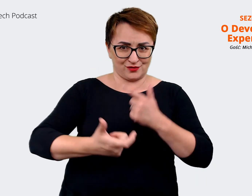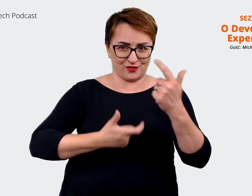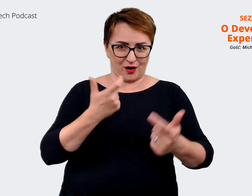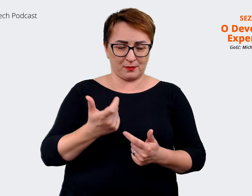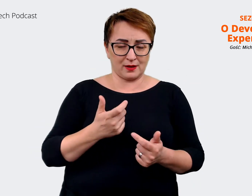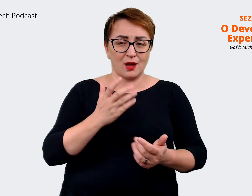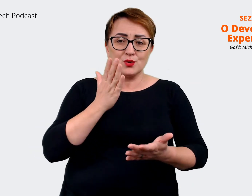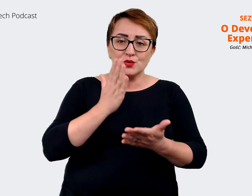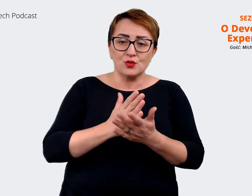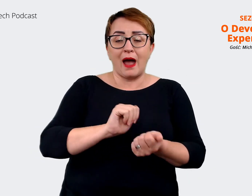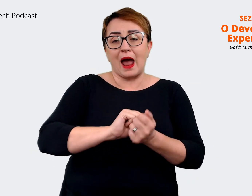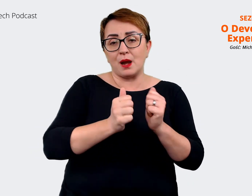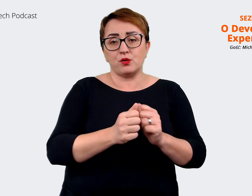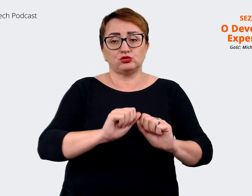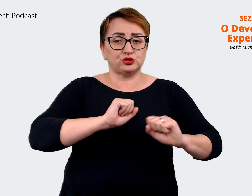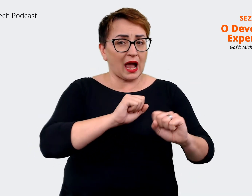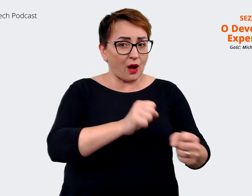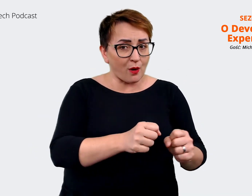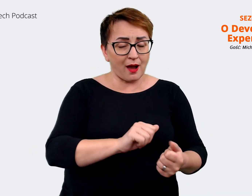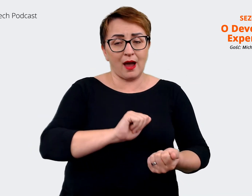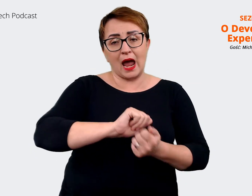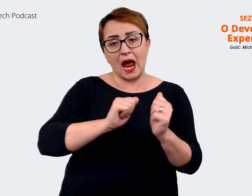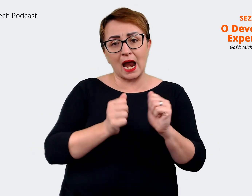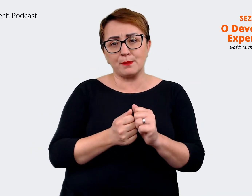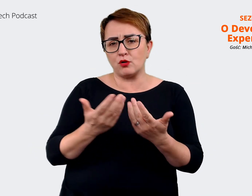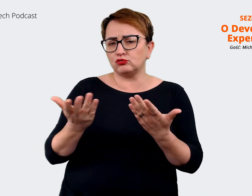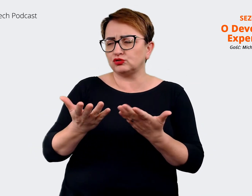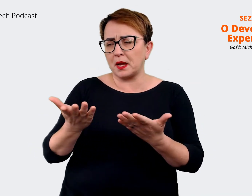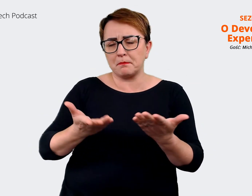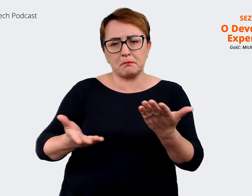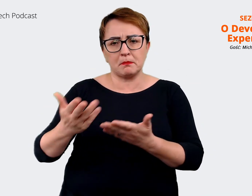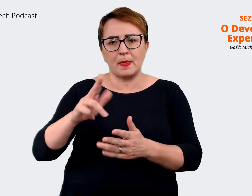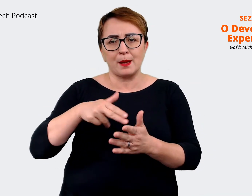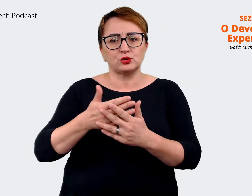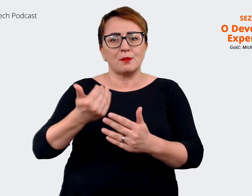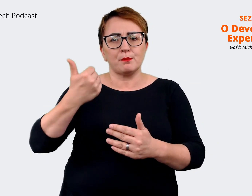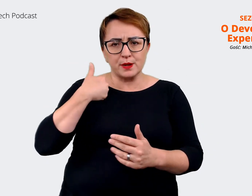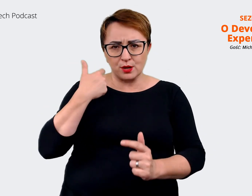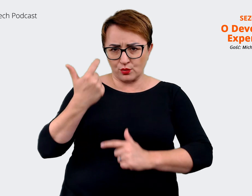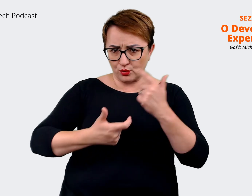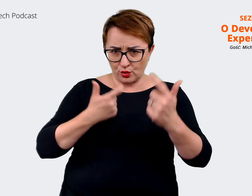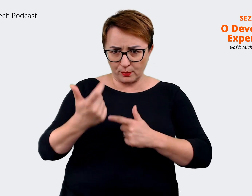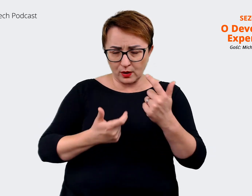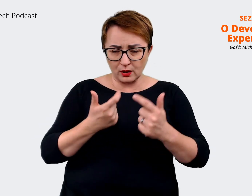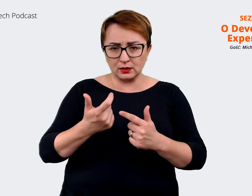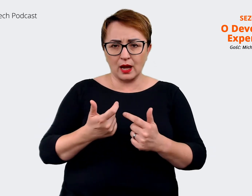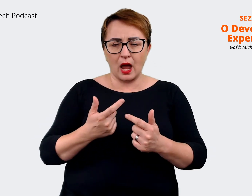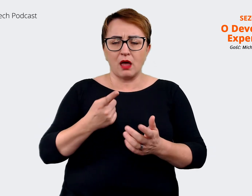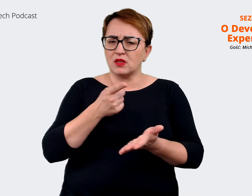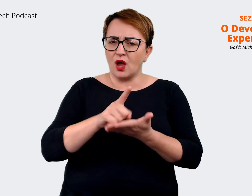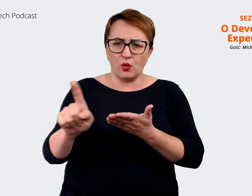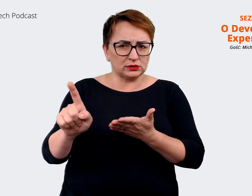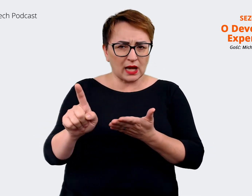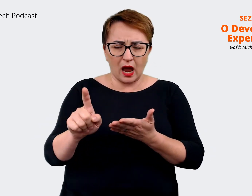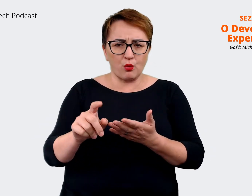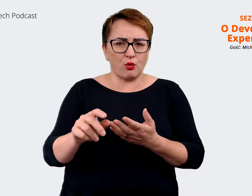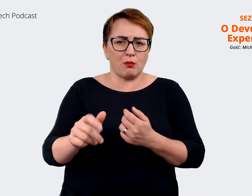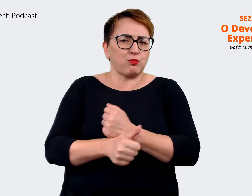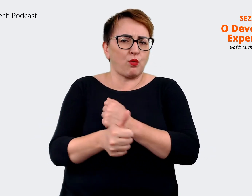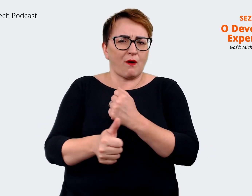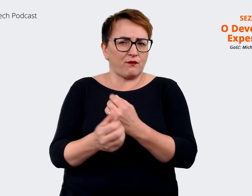albo gdzieś np. było robione i nie chwyciło z jakiś tam ważnych powodów. Więc Allegro jest